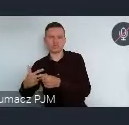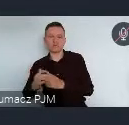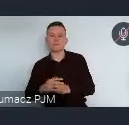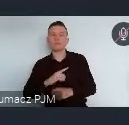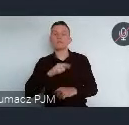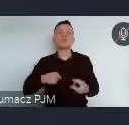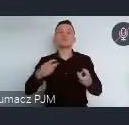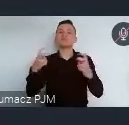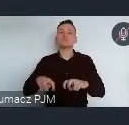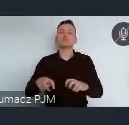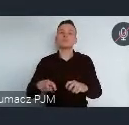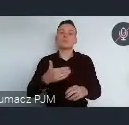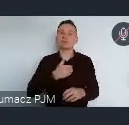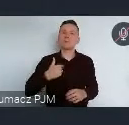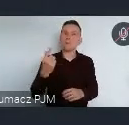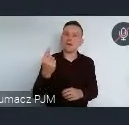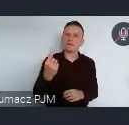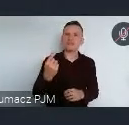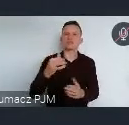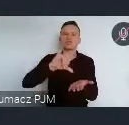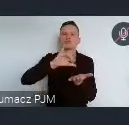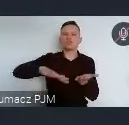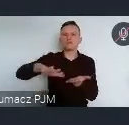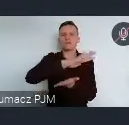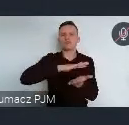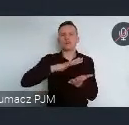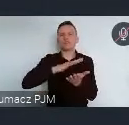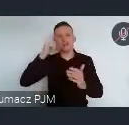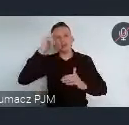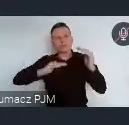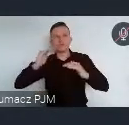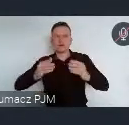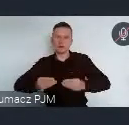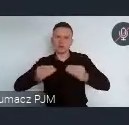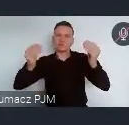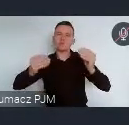na rzecz Realizacji Środowiskowych Celów Zrównoważonego Rozwoju Razem dla Środowiska.